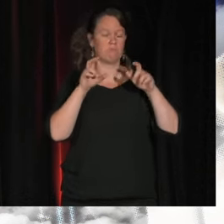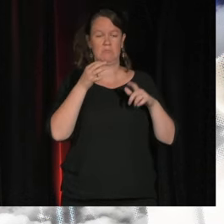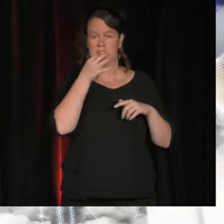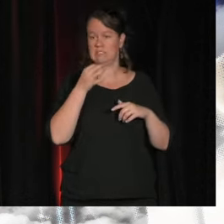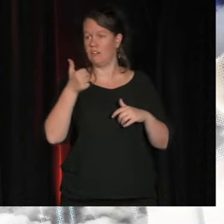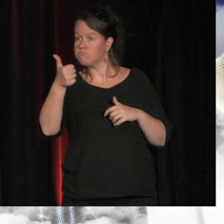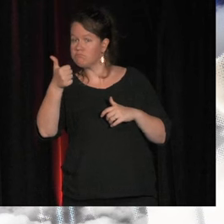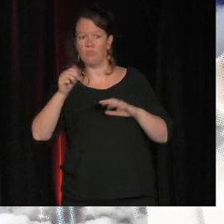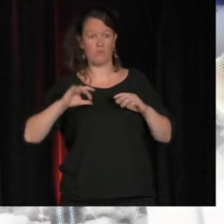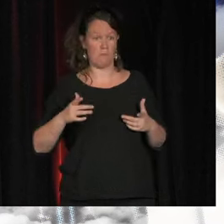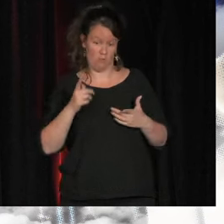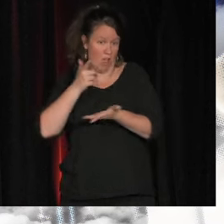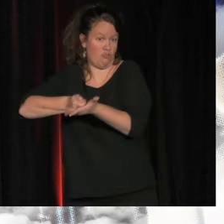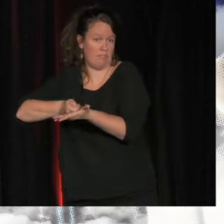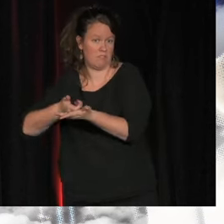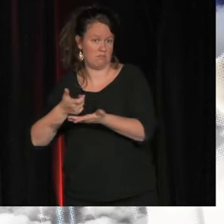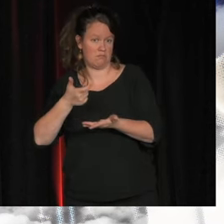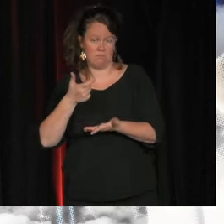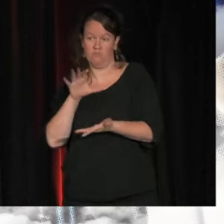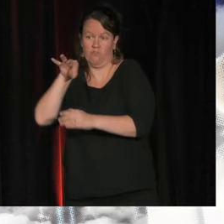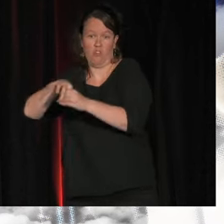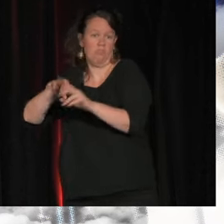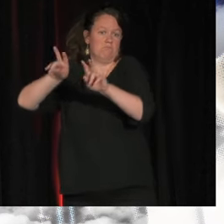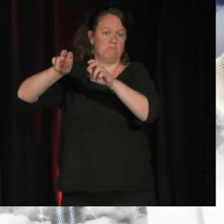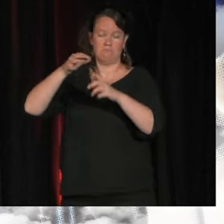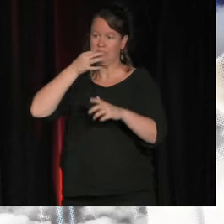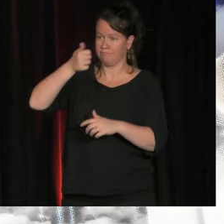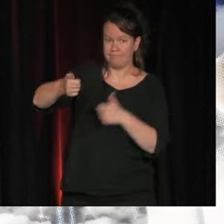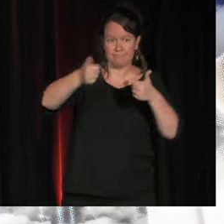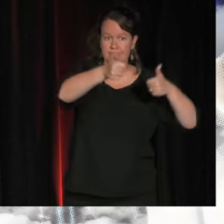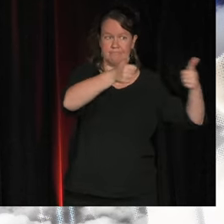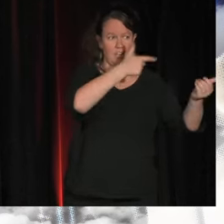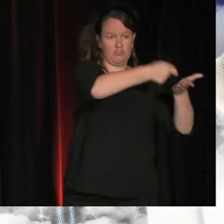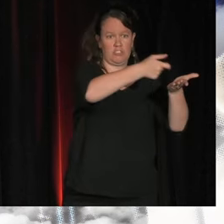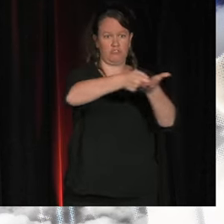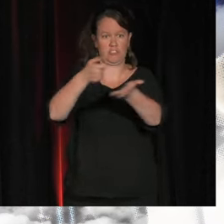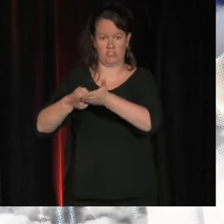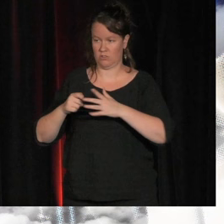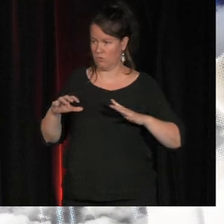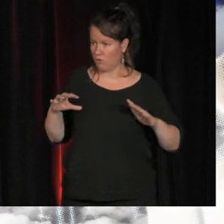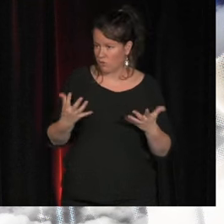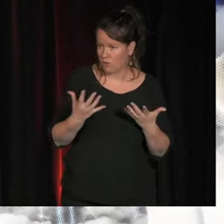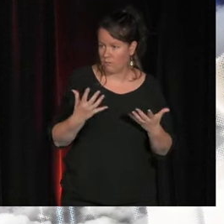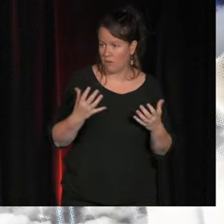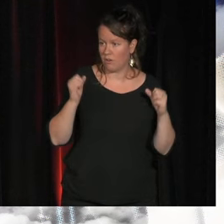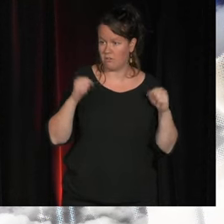Ma question c'est : comment on fait pour arrêter de voter avec notre